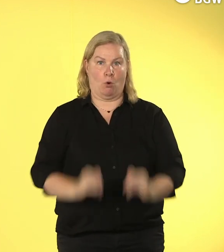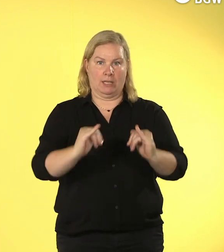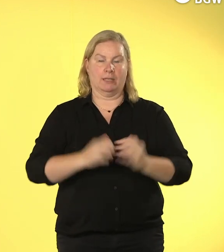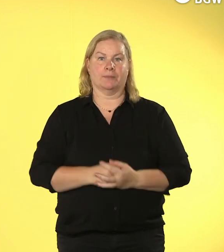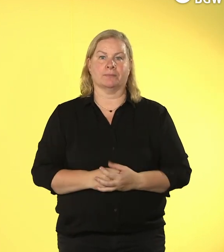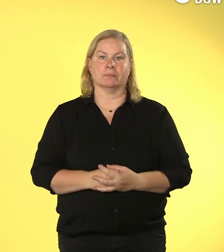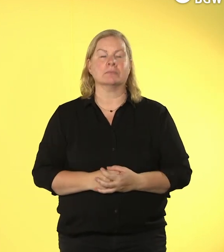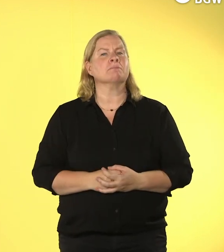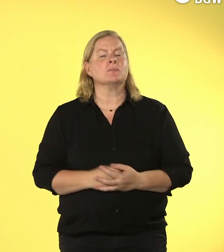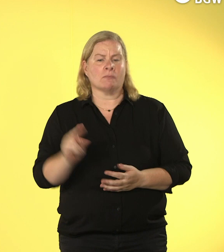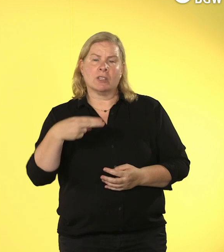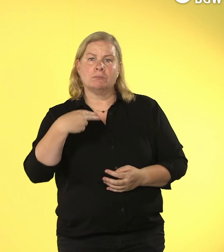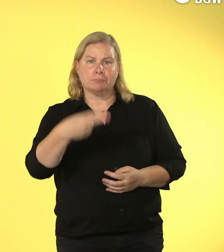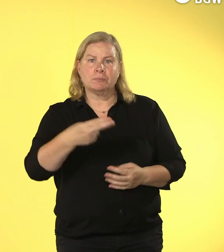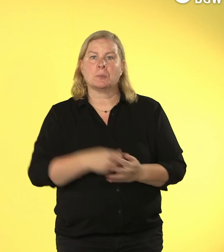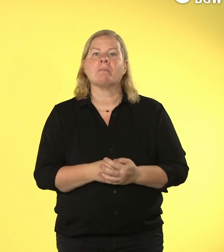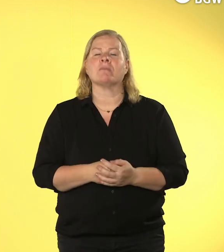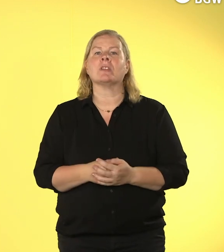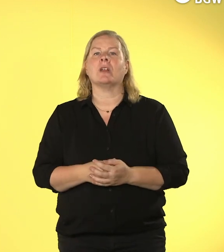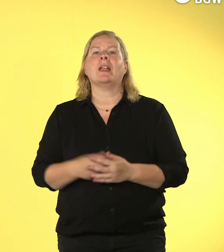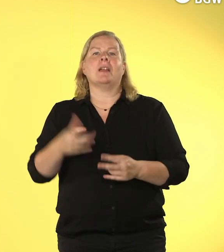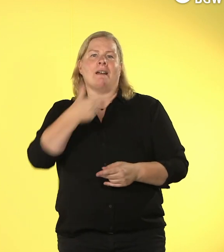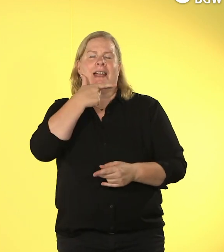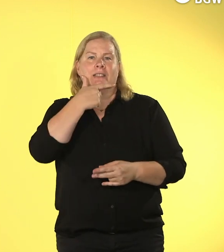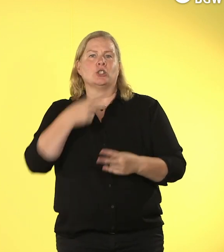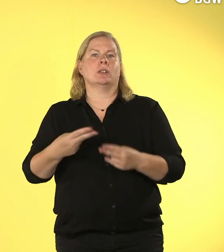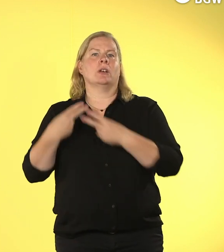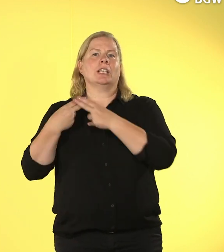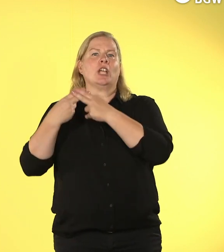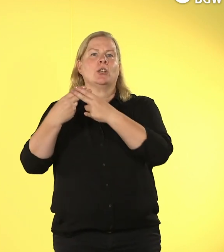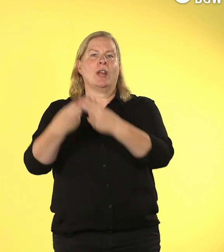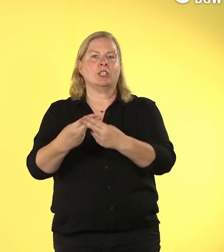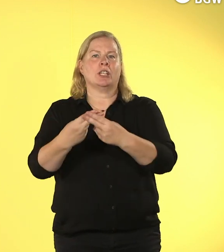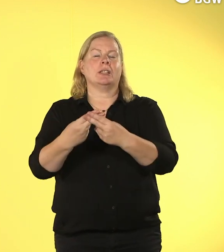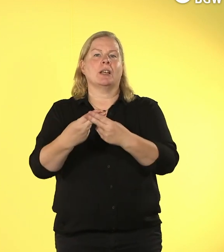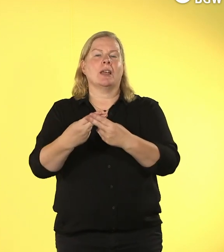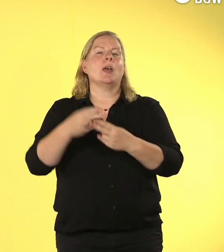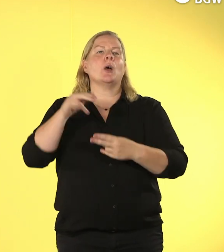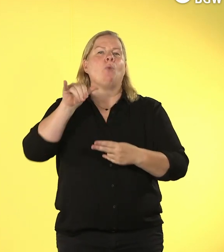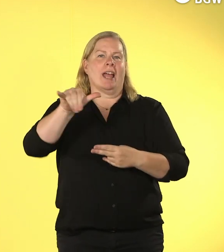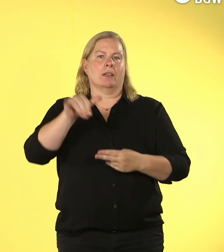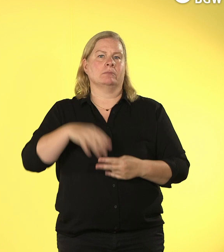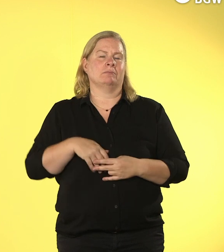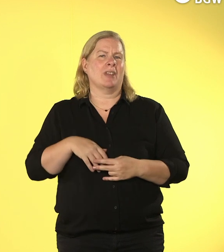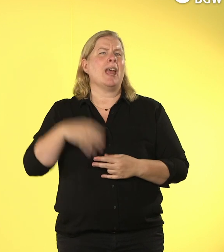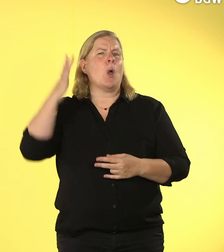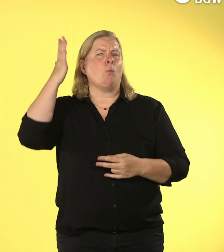Man nennt sie Generation "Why". Dieses "Why" kommt aus dem Englischen: Warum?